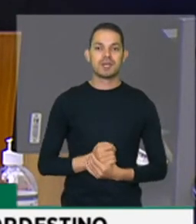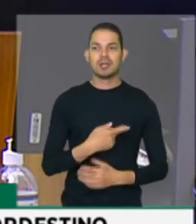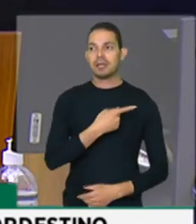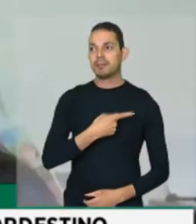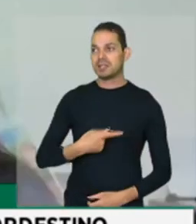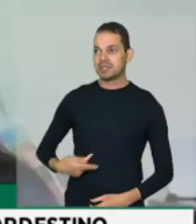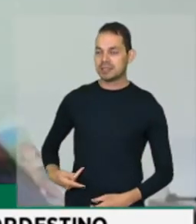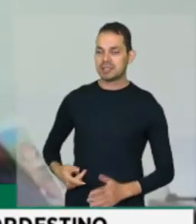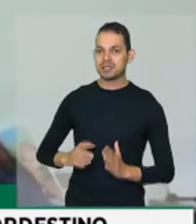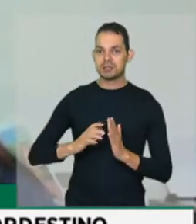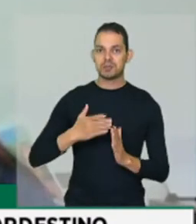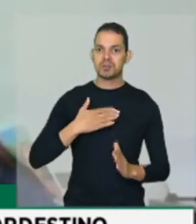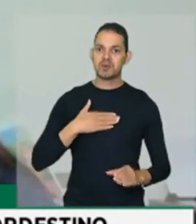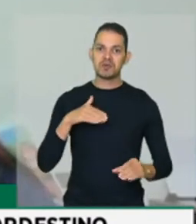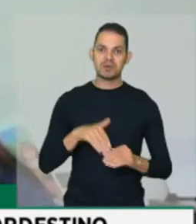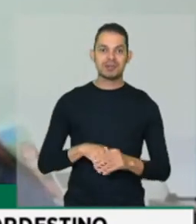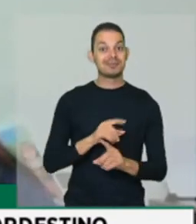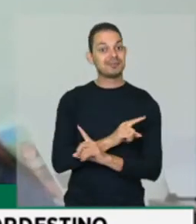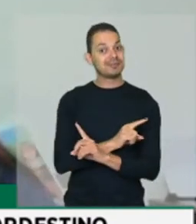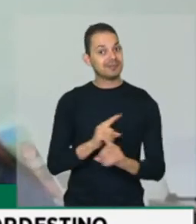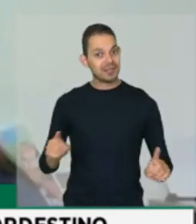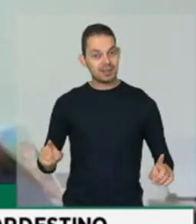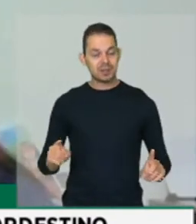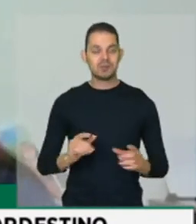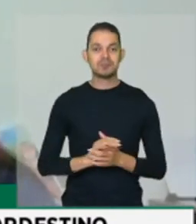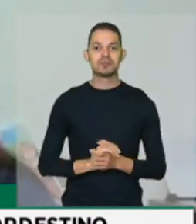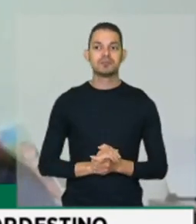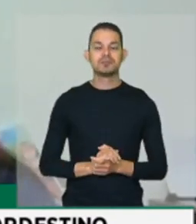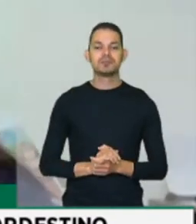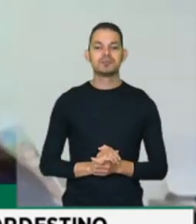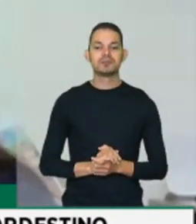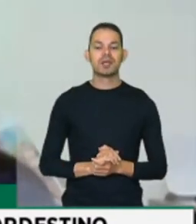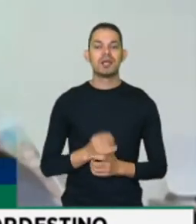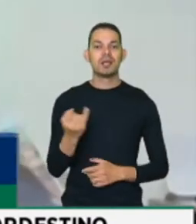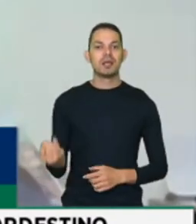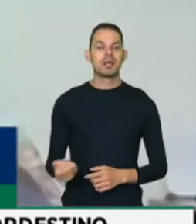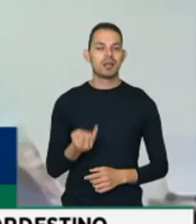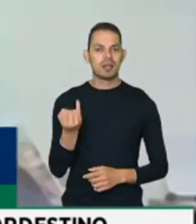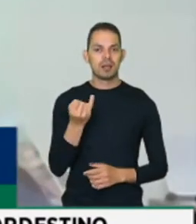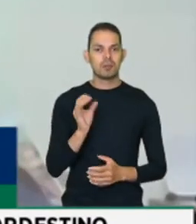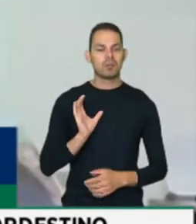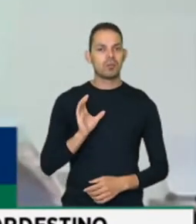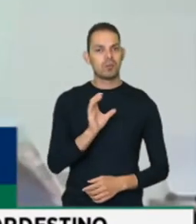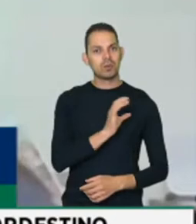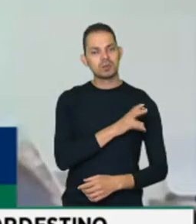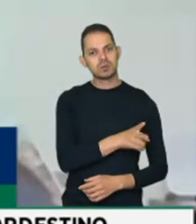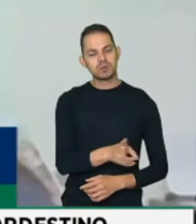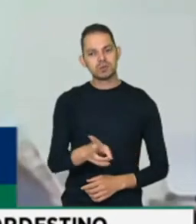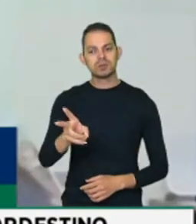NÃO . -- [DEPUTADA]: PRESIDENTE A REDE É NÃO A RETIRADA DO... REQUERIMENTO, TEM QUE DAR UMA RESPOSTA PARA